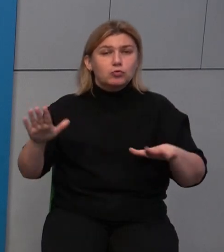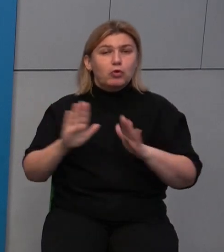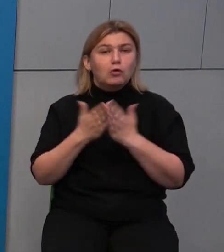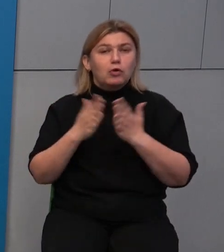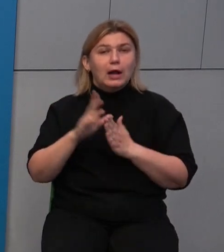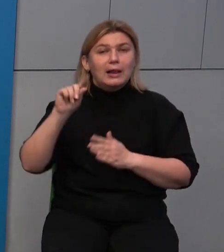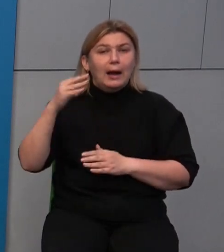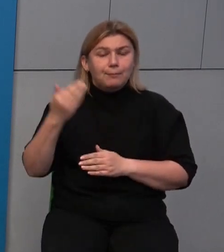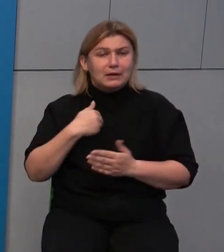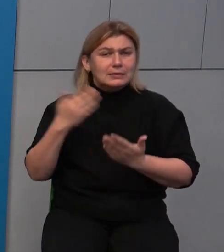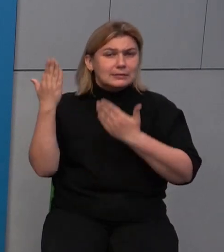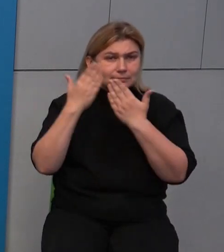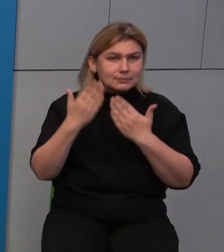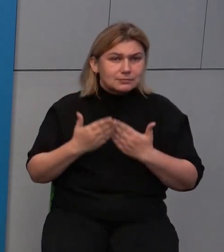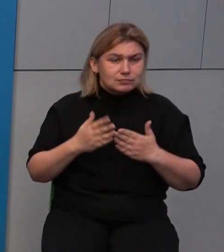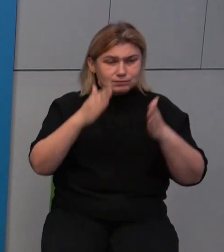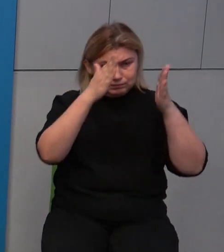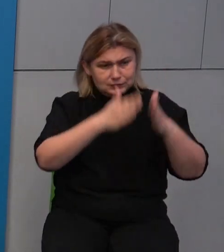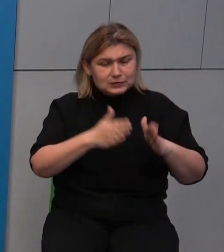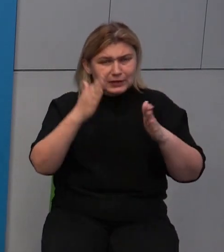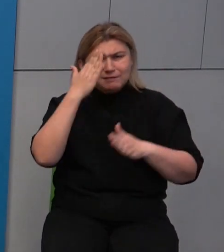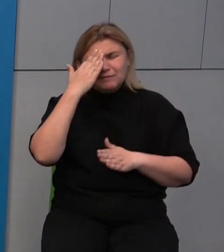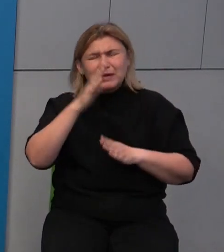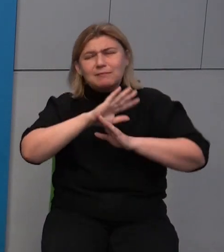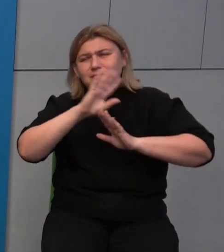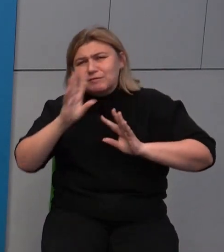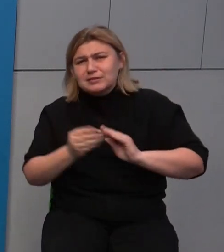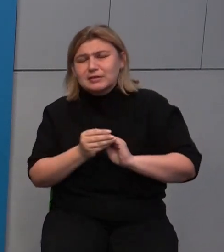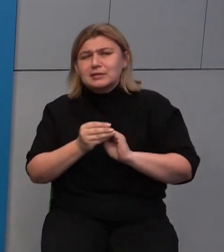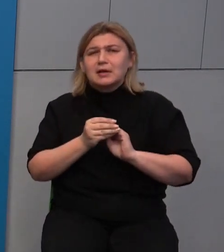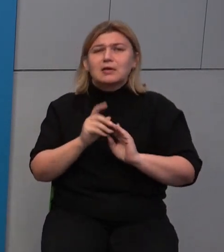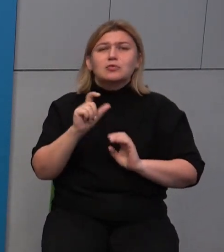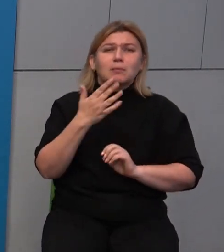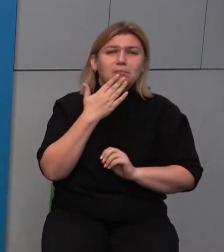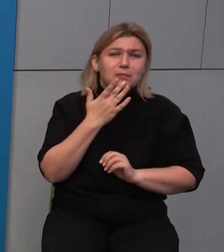więc naprawdę znam wszystkie anegdoty i czytałam je tyle razy,